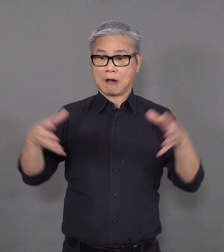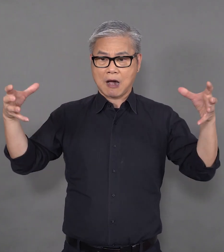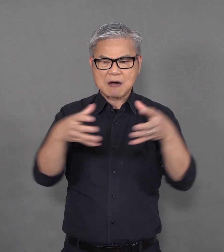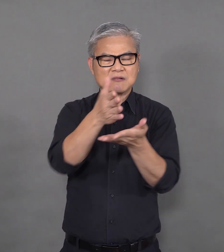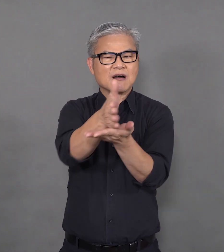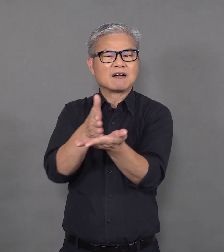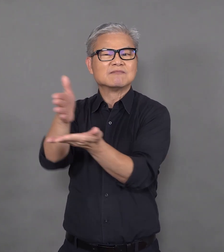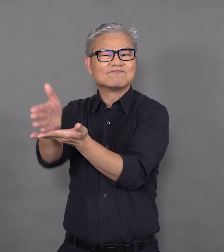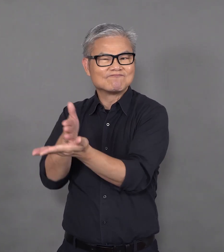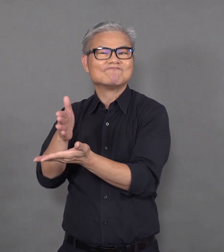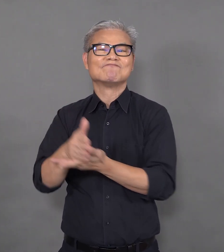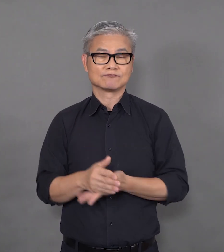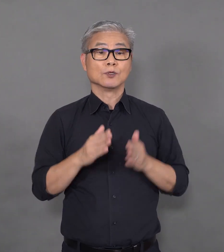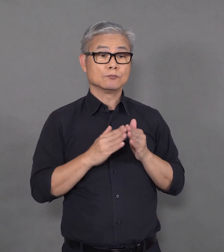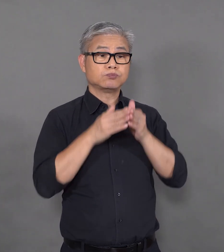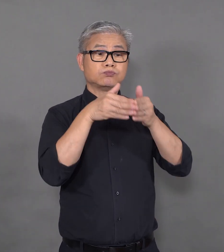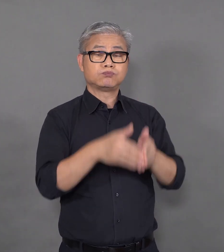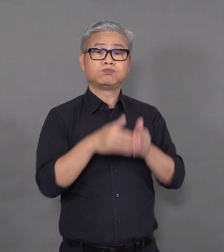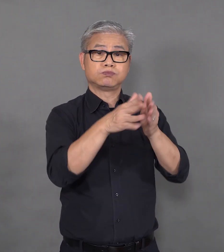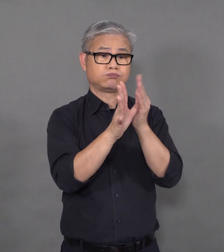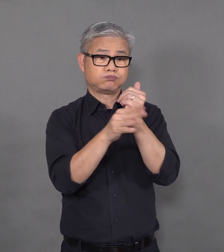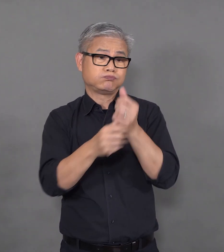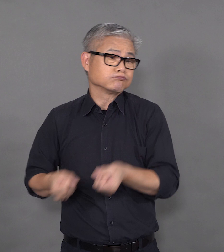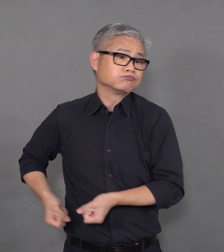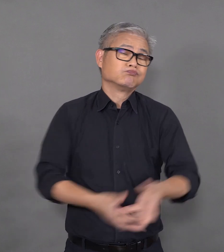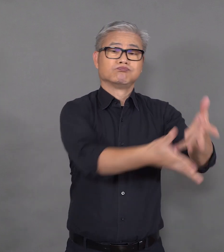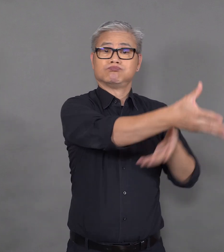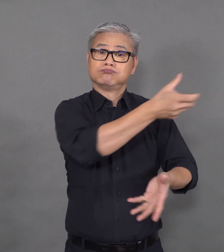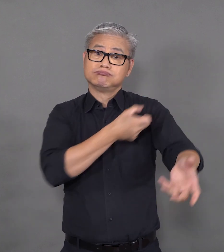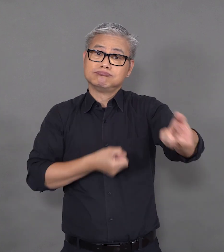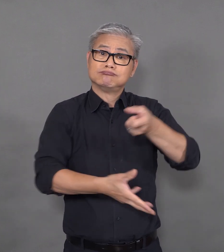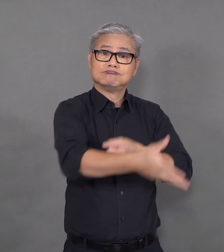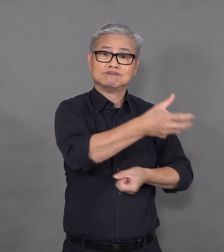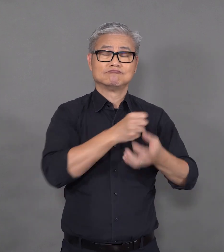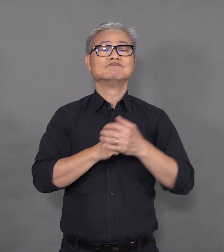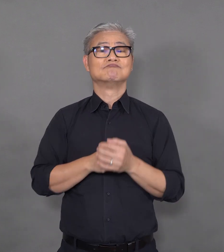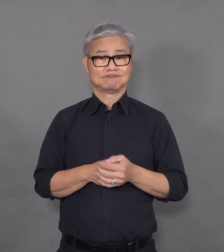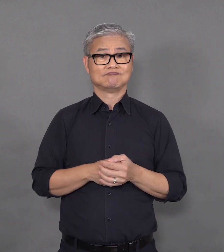大半生靠海生活